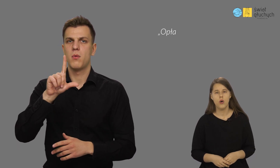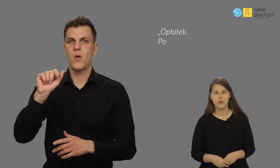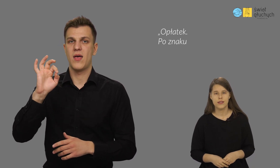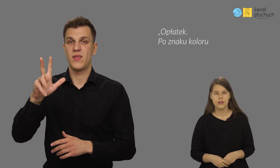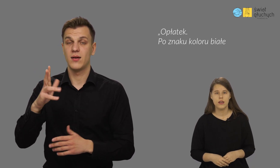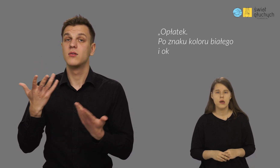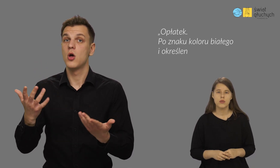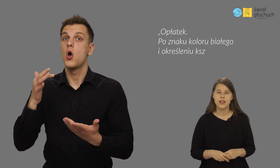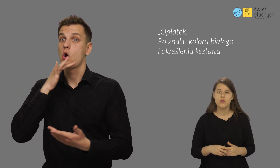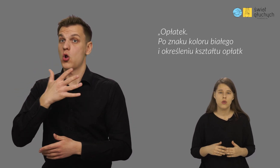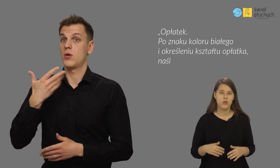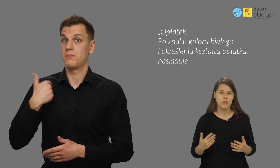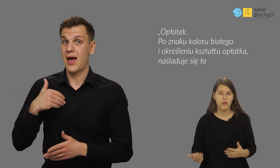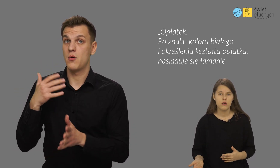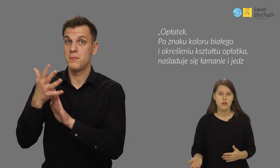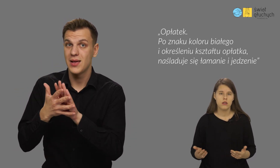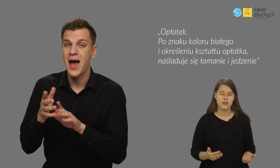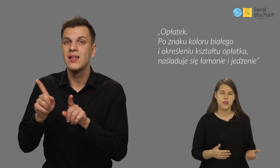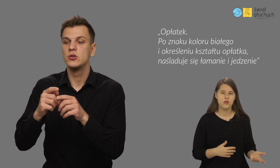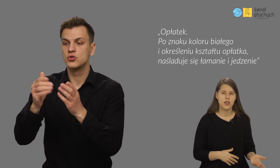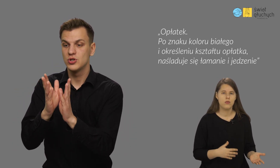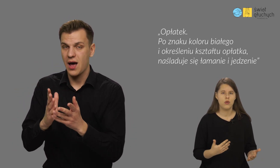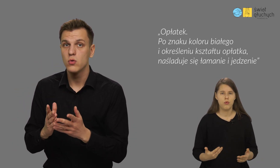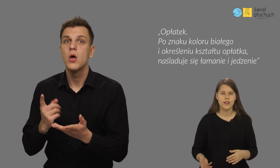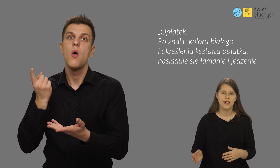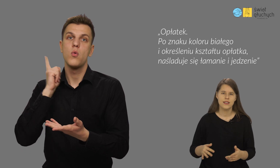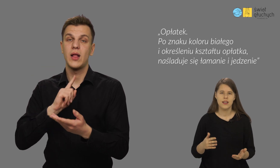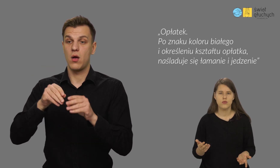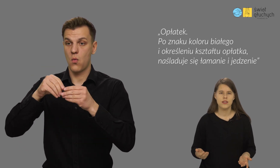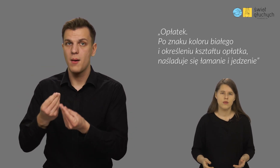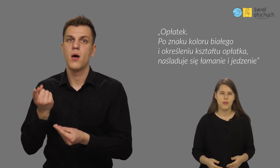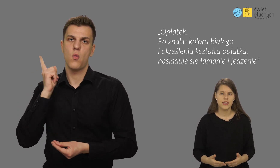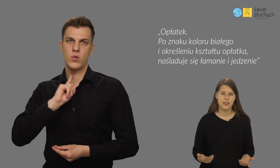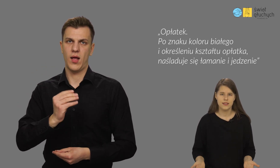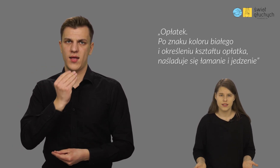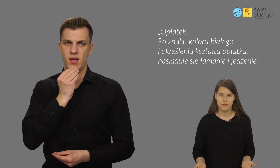„Opłatek. Po znaku koloru białego i określeniu kształtu opłatka, naśladuje się łamanie i jedzenie”.